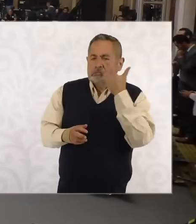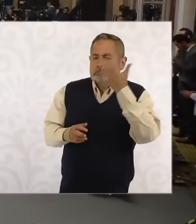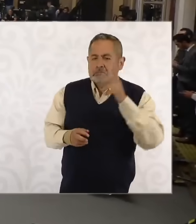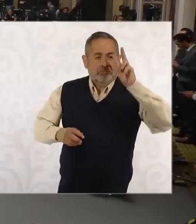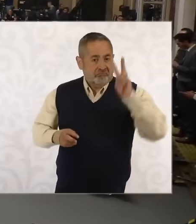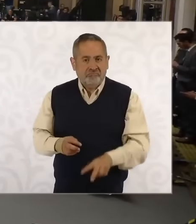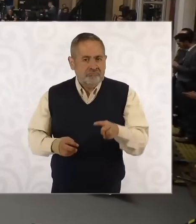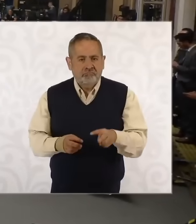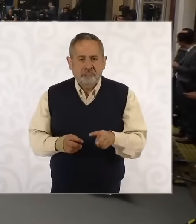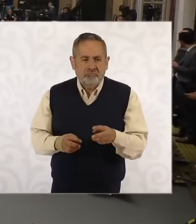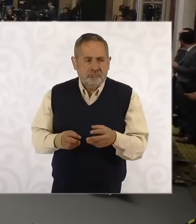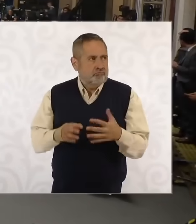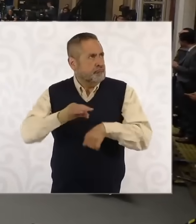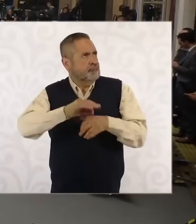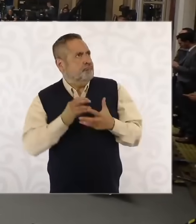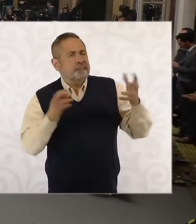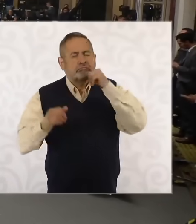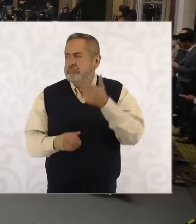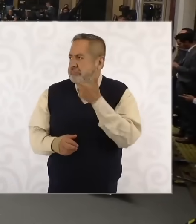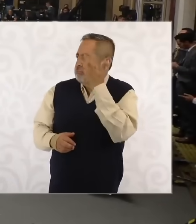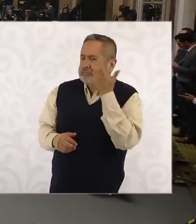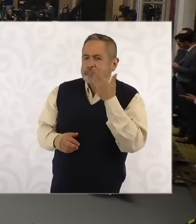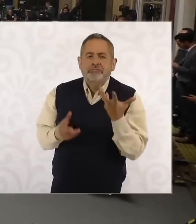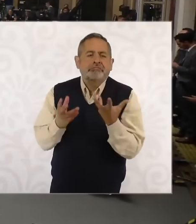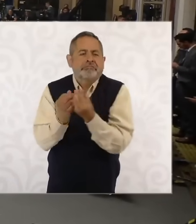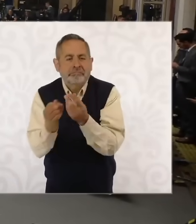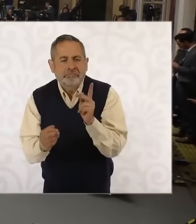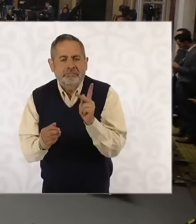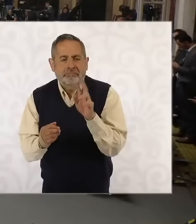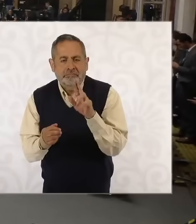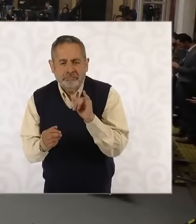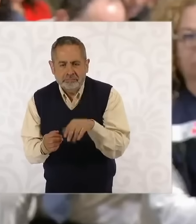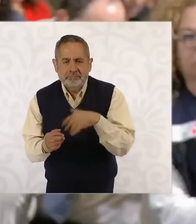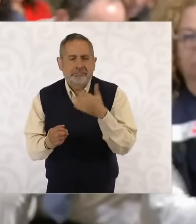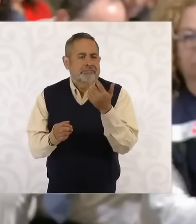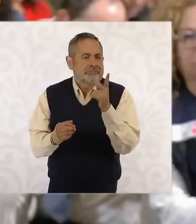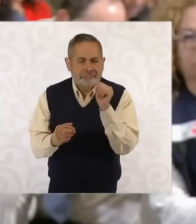intermediarios relacionados con políticos del PRIAN y también con medios de comunicación como